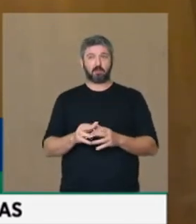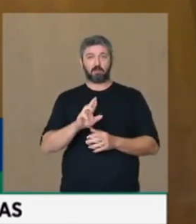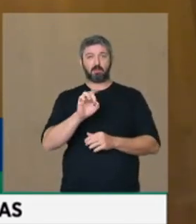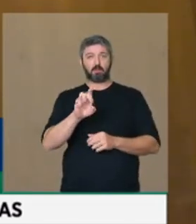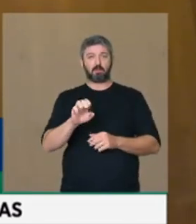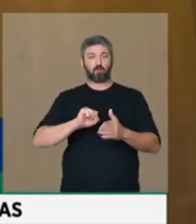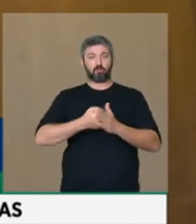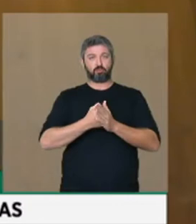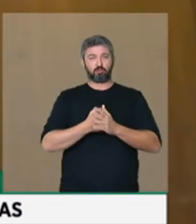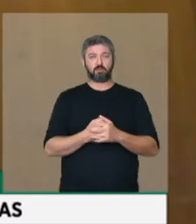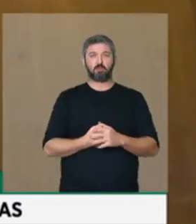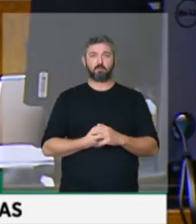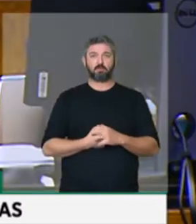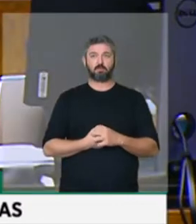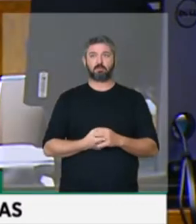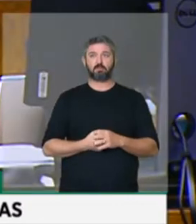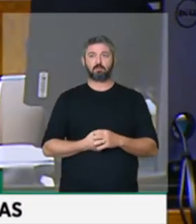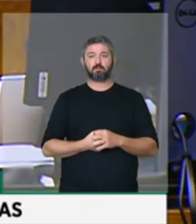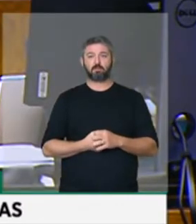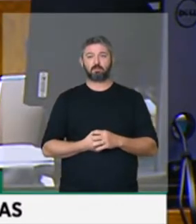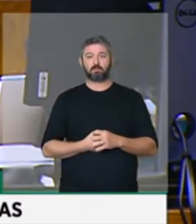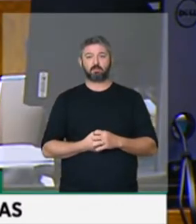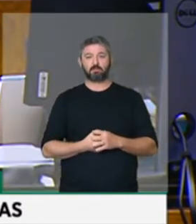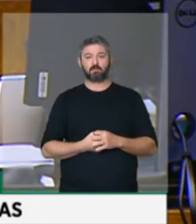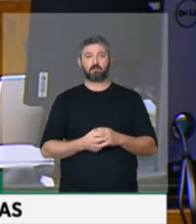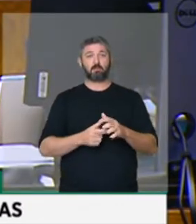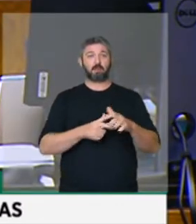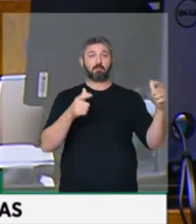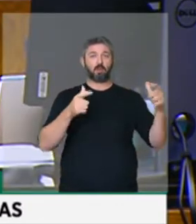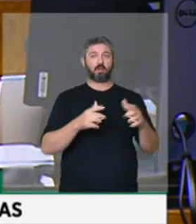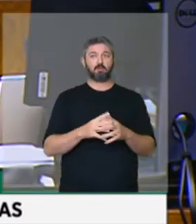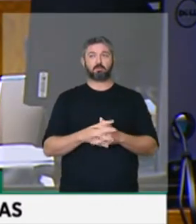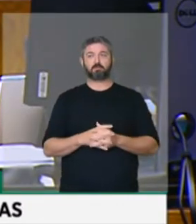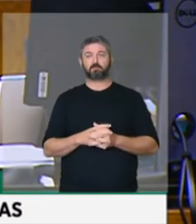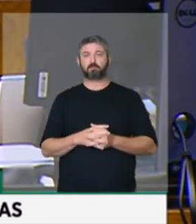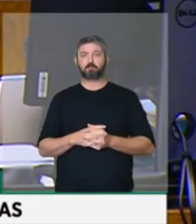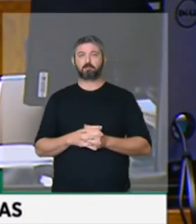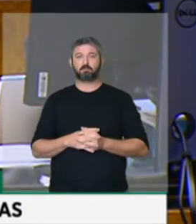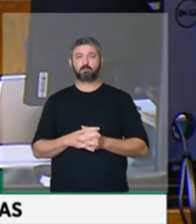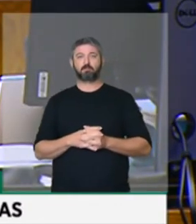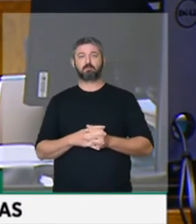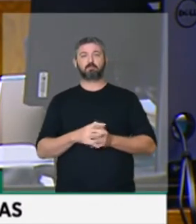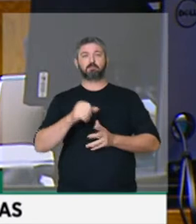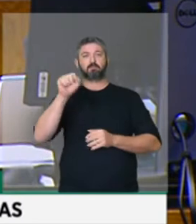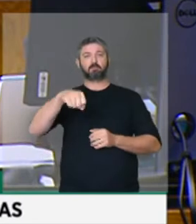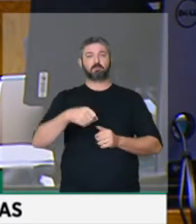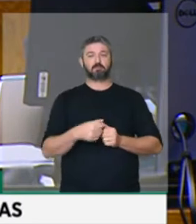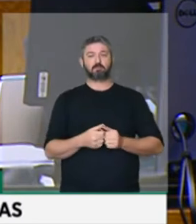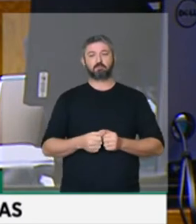PISO FOI UMA DAS CONDIÇÕES DA ADPF 661, ALIÁS A GENTE DEVERIA ESTAR JUSTAMENTE DISCUTINDO ESSA MP DENTRO DESSAS COMISSÕES ESPECIAIS. A